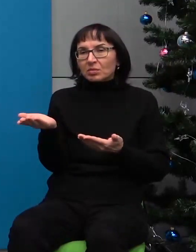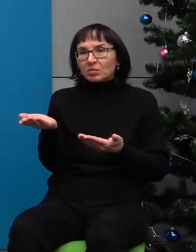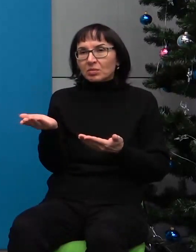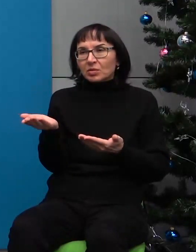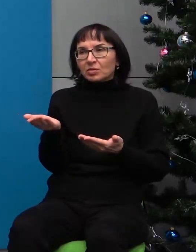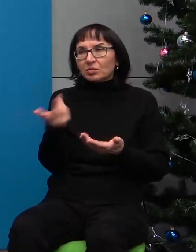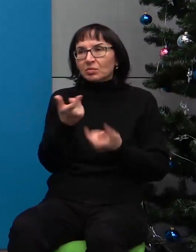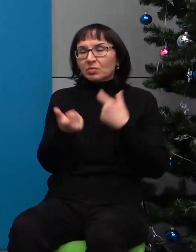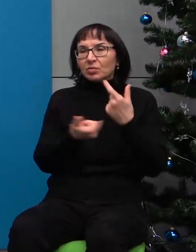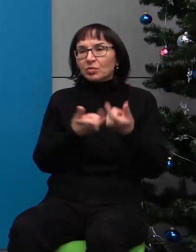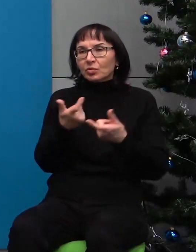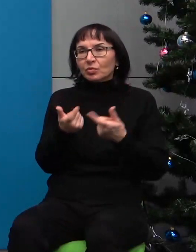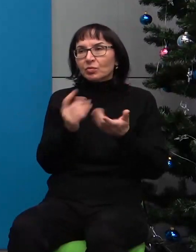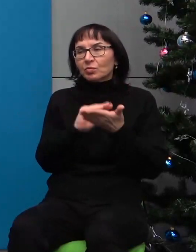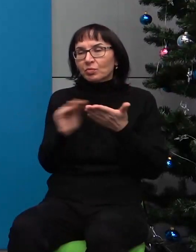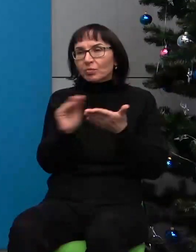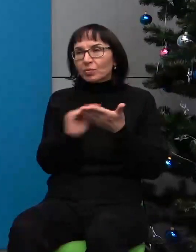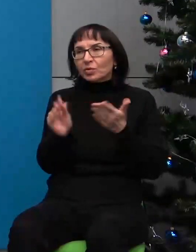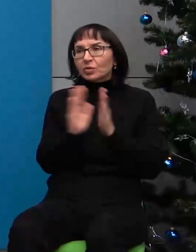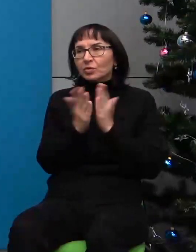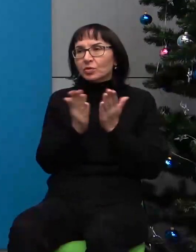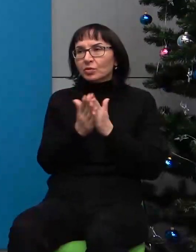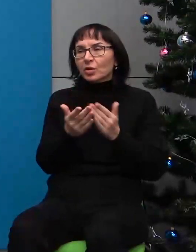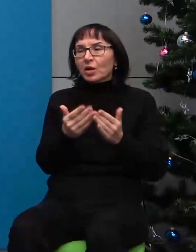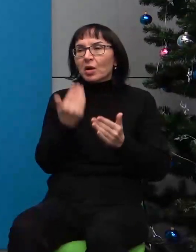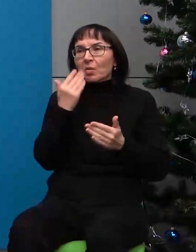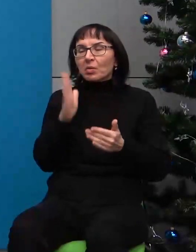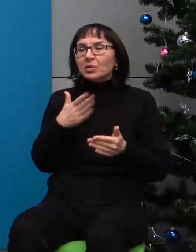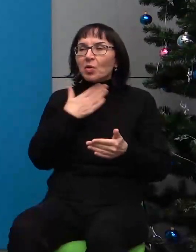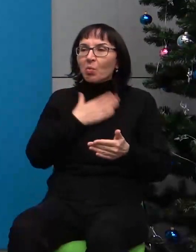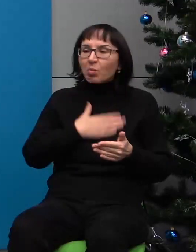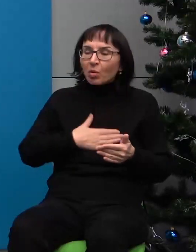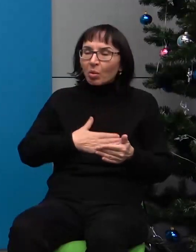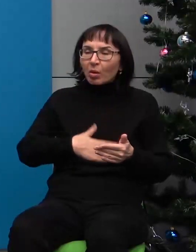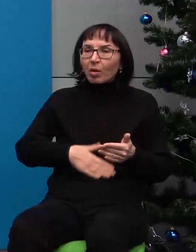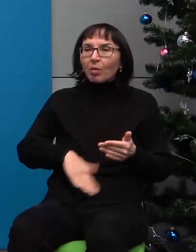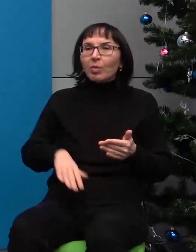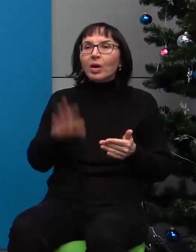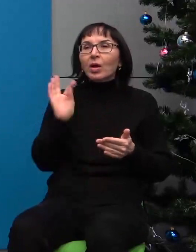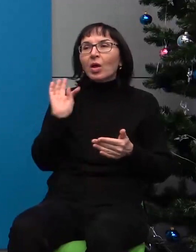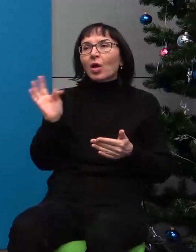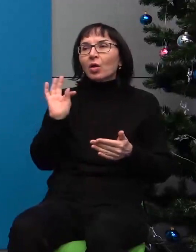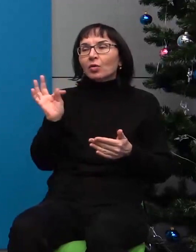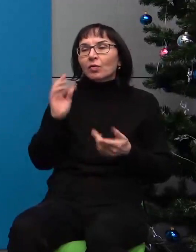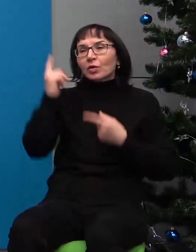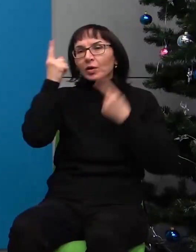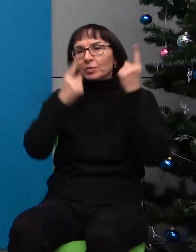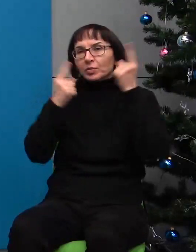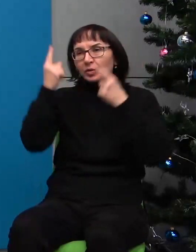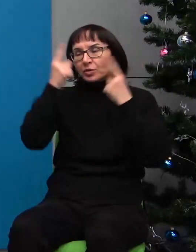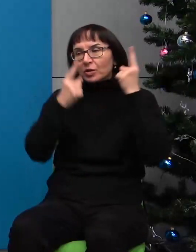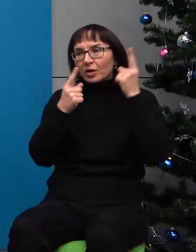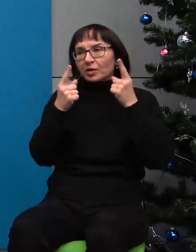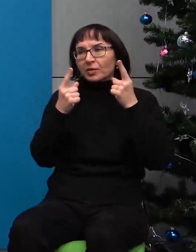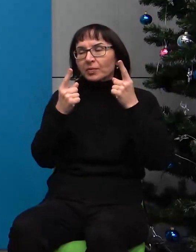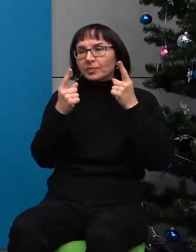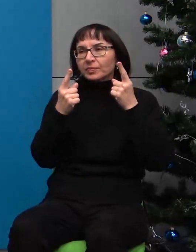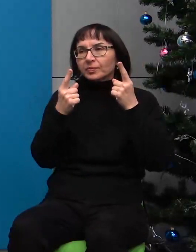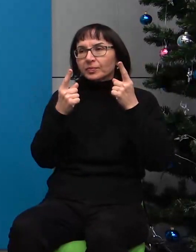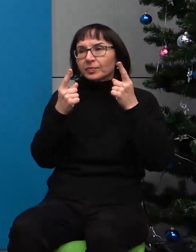Bardzo mi się podoba twój punkt widzenia naprawdę za podrywajne sprawy. No to przechodzimy do nazistów.